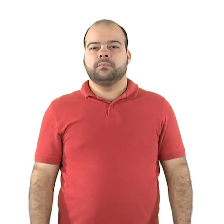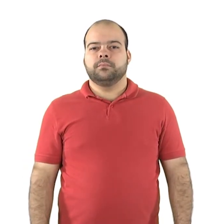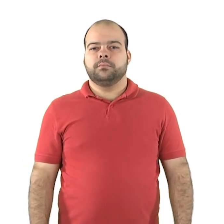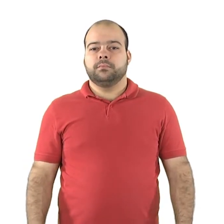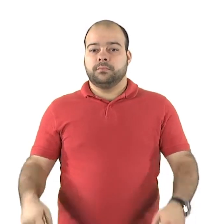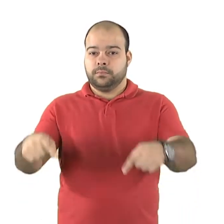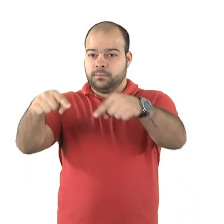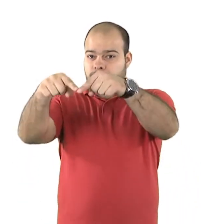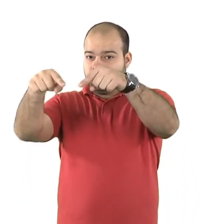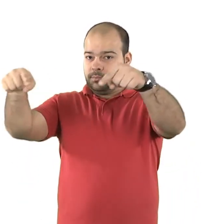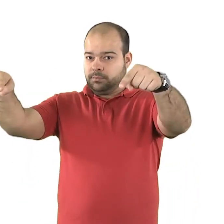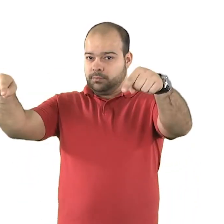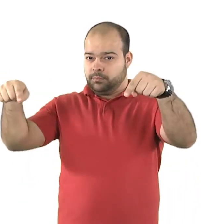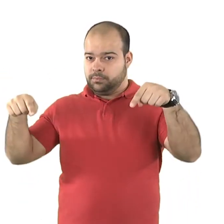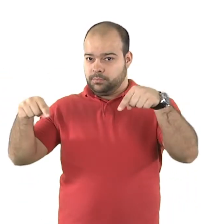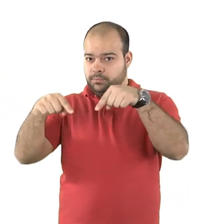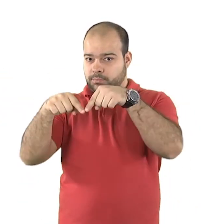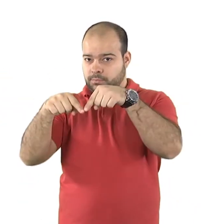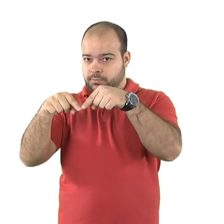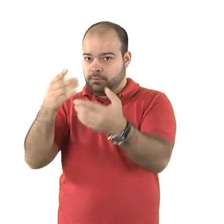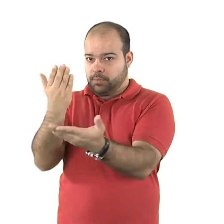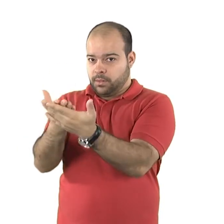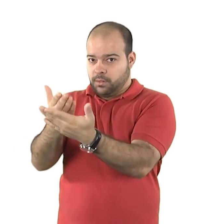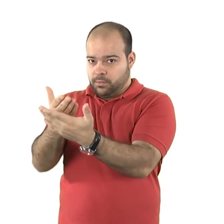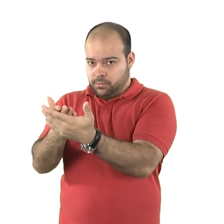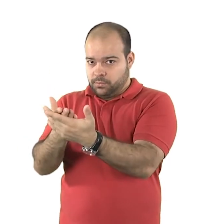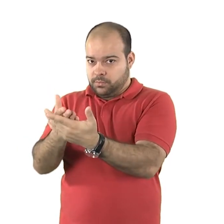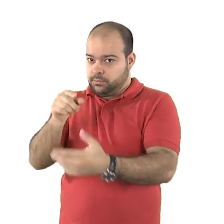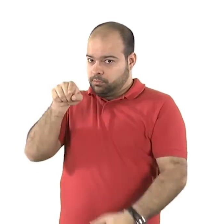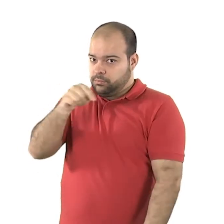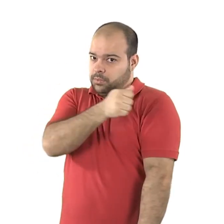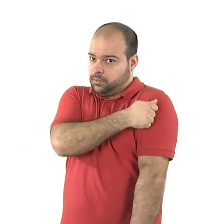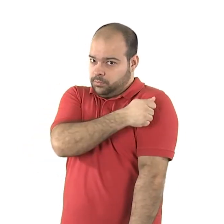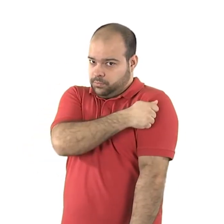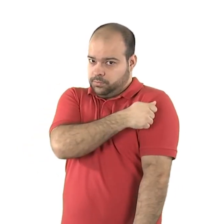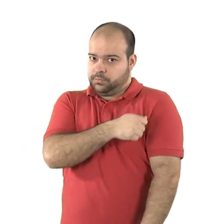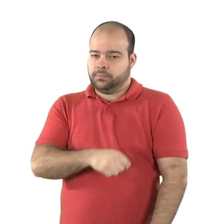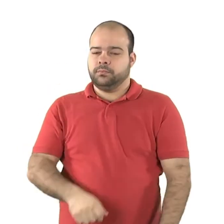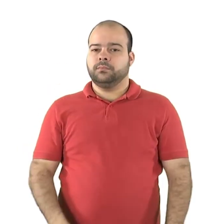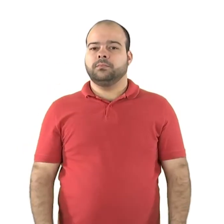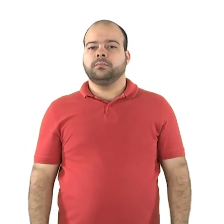Sala de aula